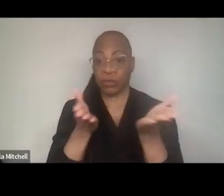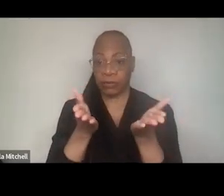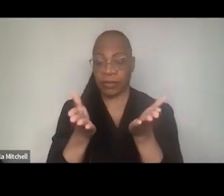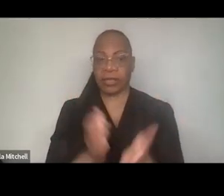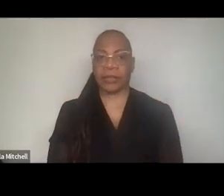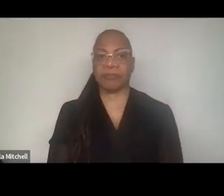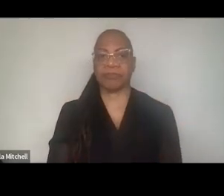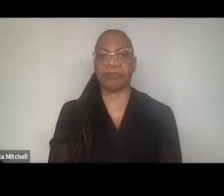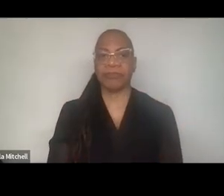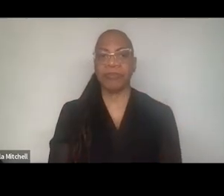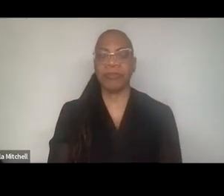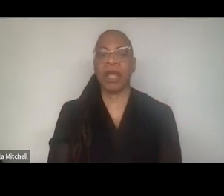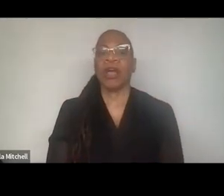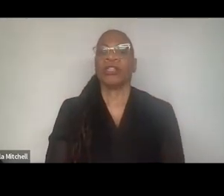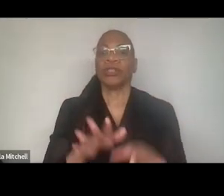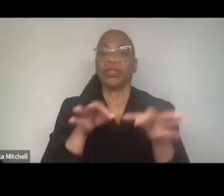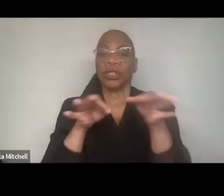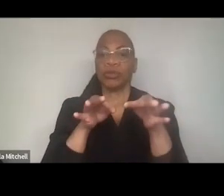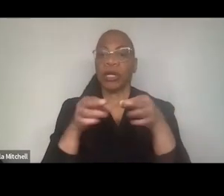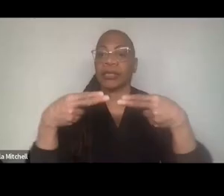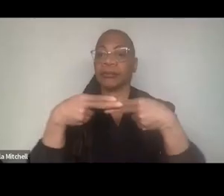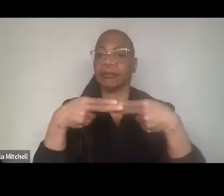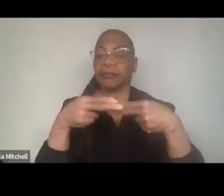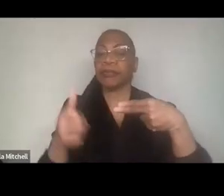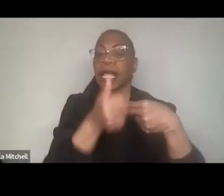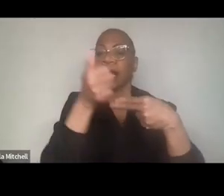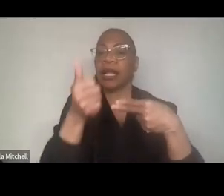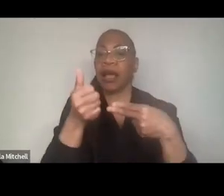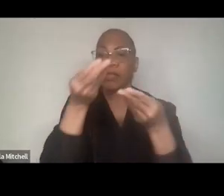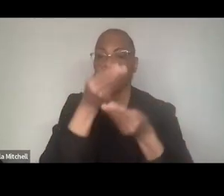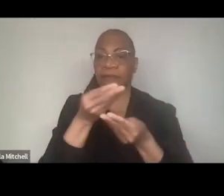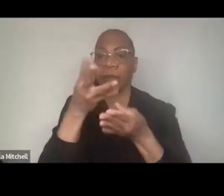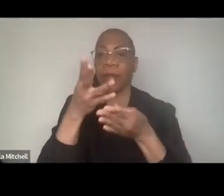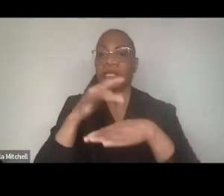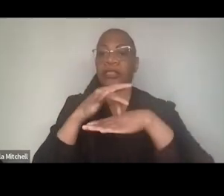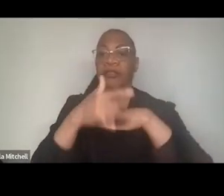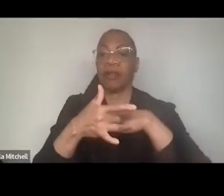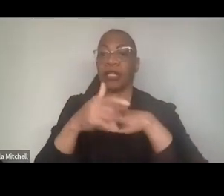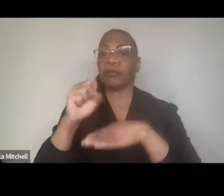Algunas instrucciones del seminario web: las diapositivas y otros materiales están disponibles en el sitio web de SOAR.